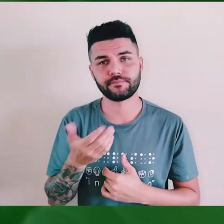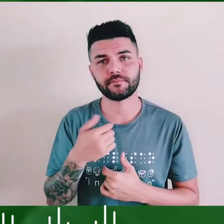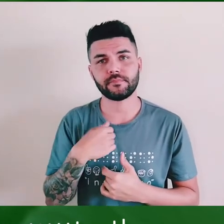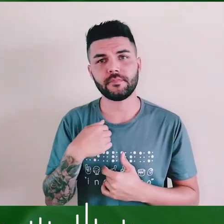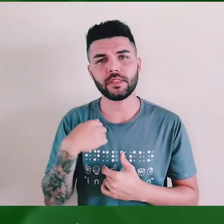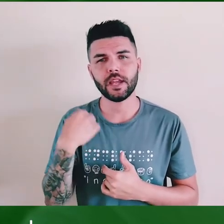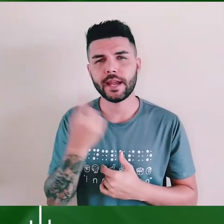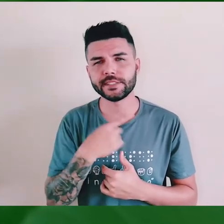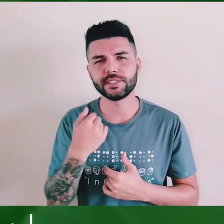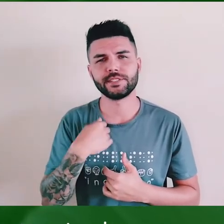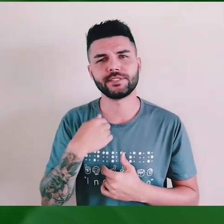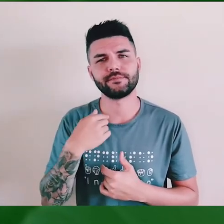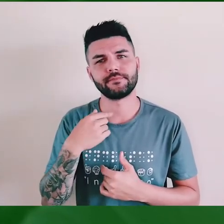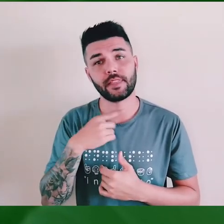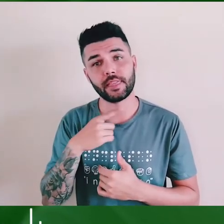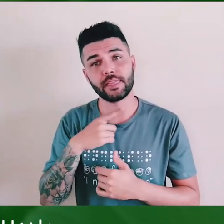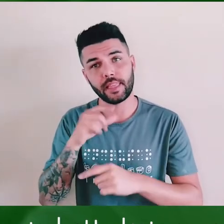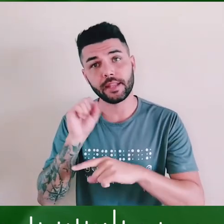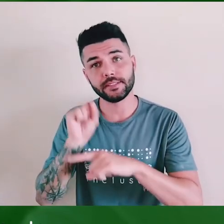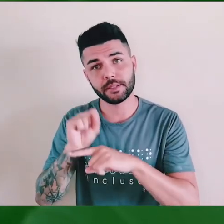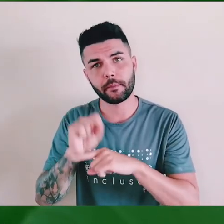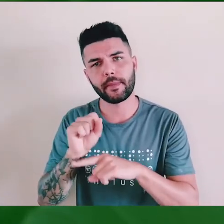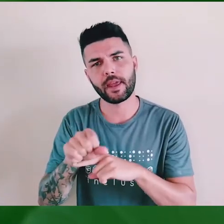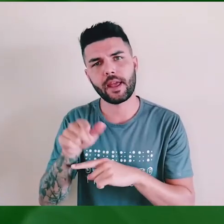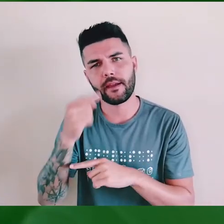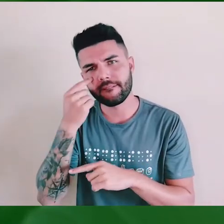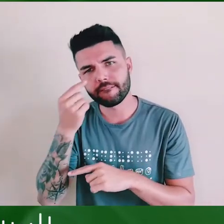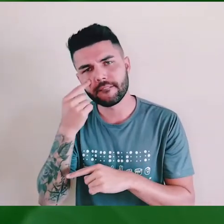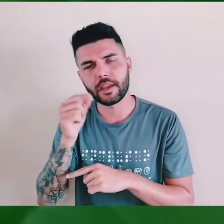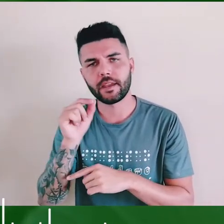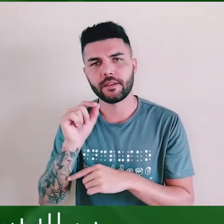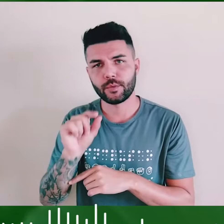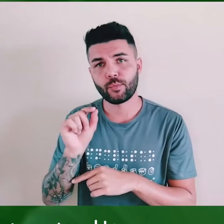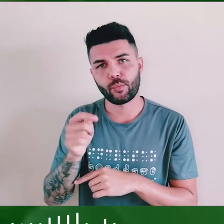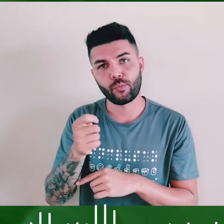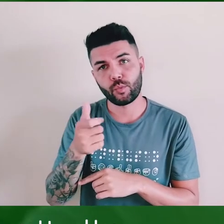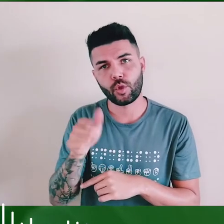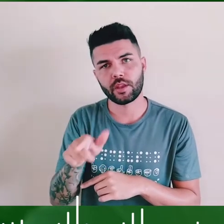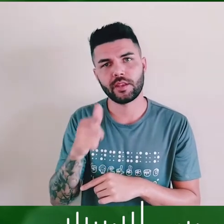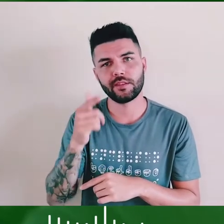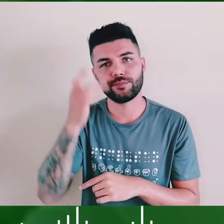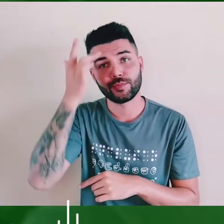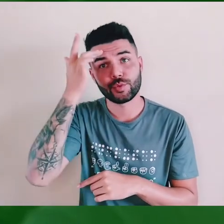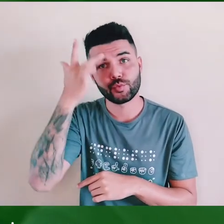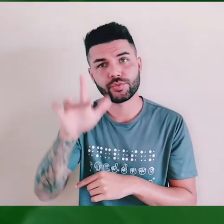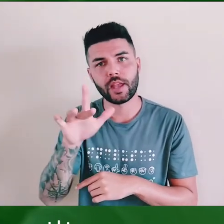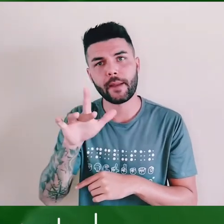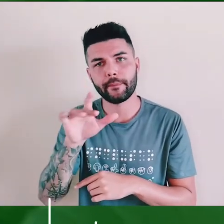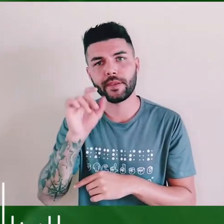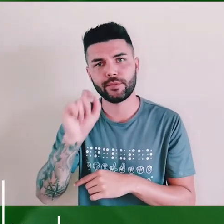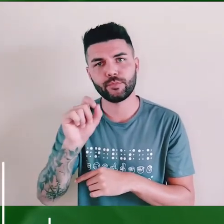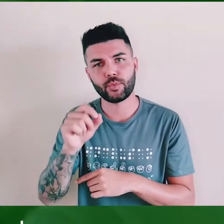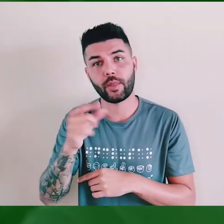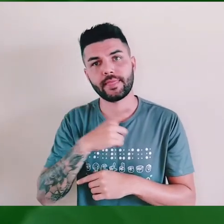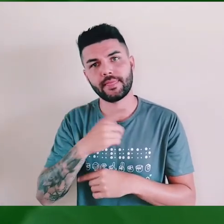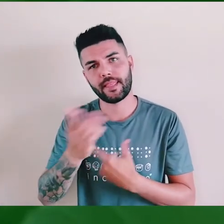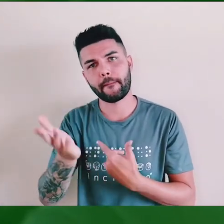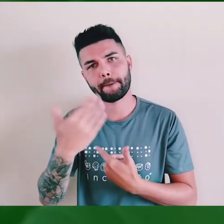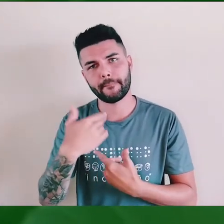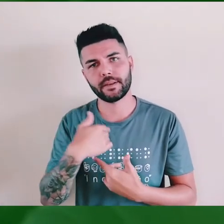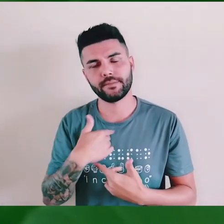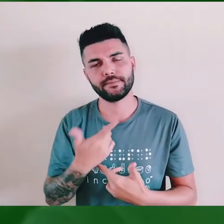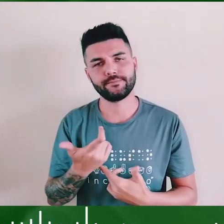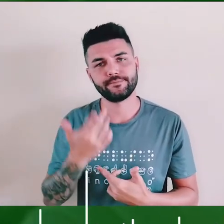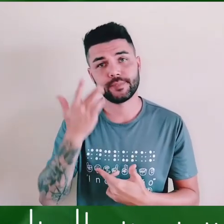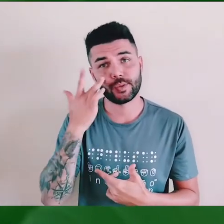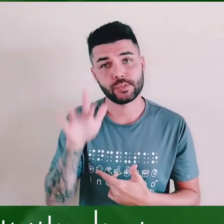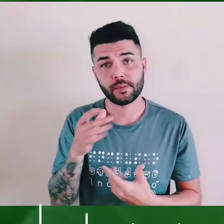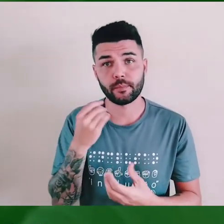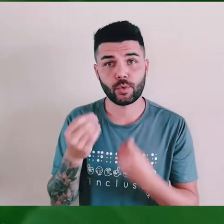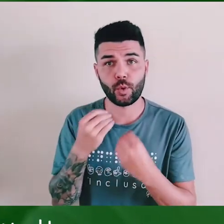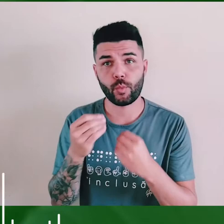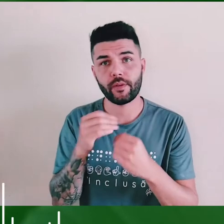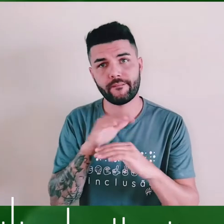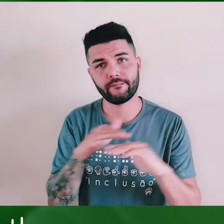que esperar pra ver um pouquinho né? Não sabemos o que tem por vir. São dias e mais